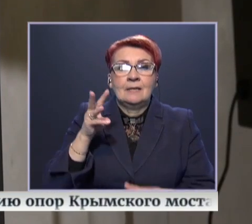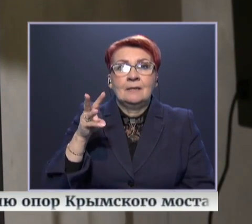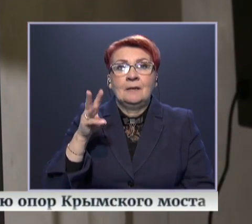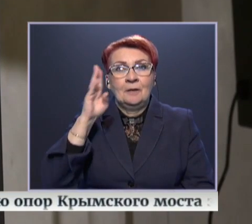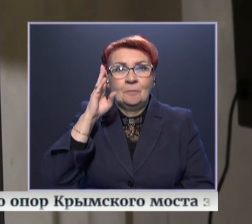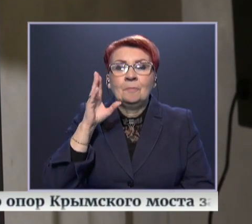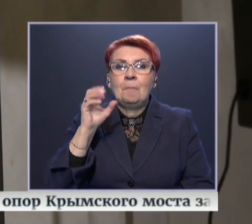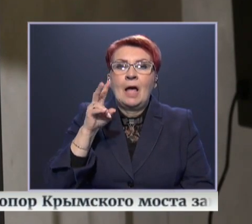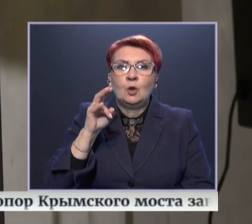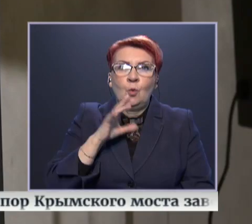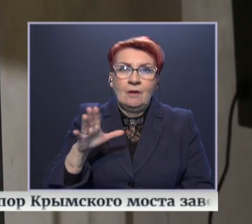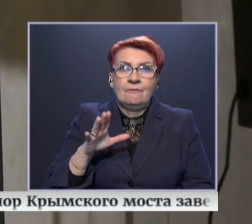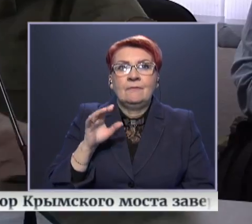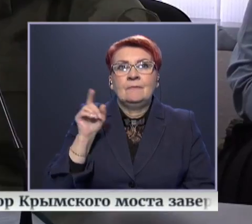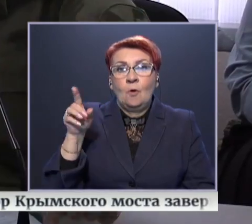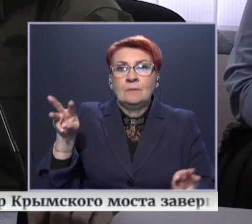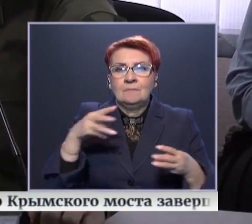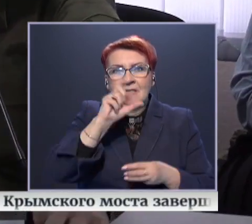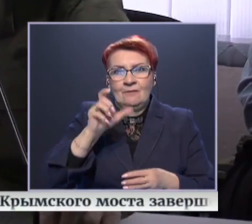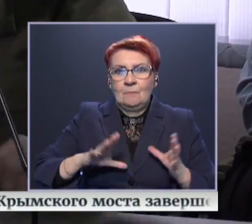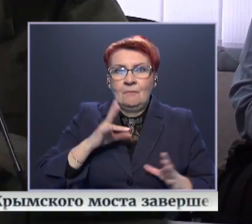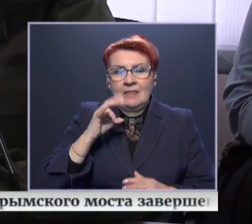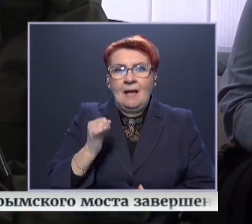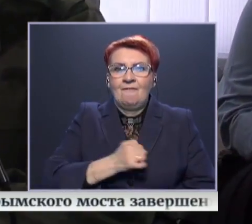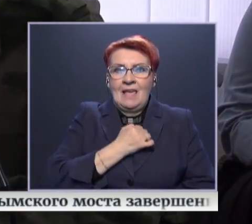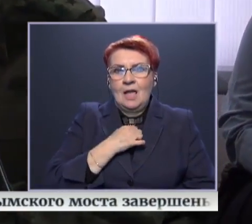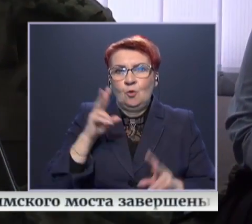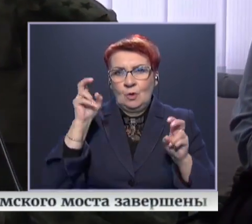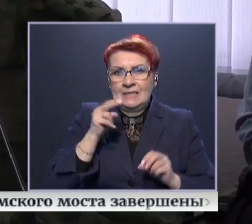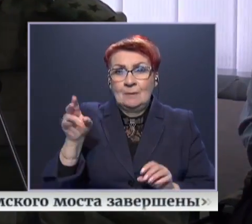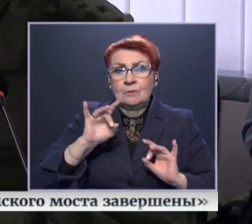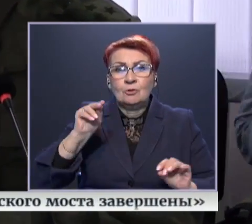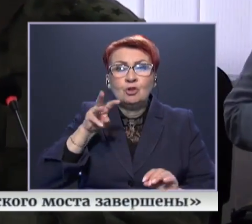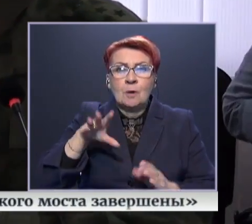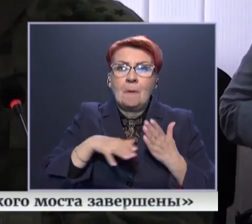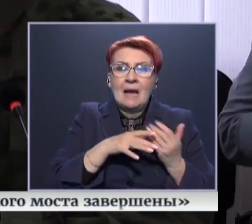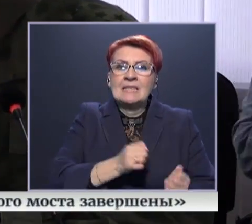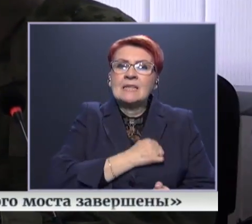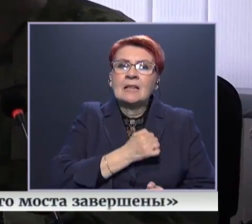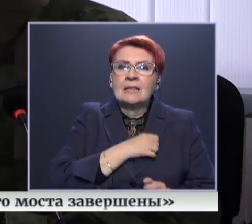для участников телемаста стихотво на военную тему и рассказал чем он помогает солдатам который сегодня